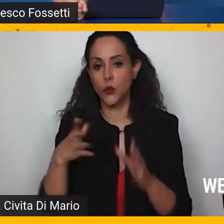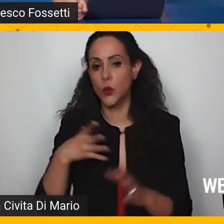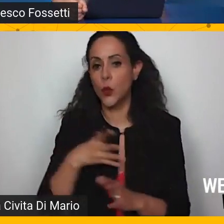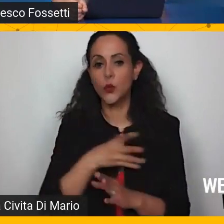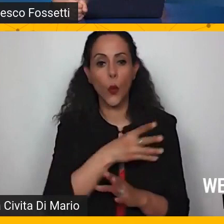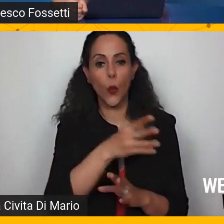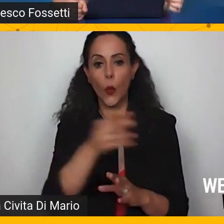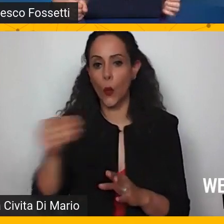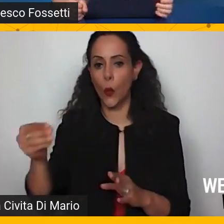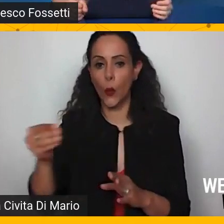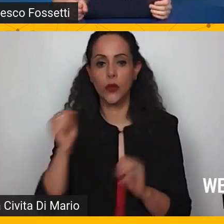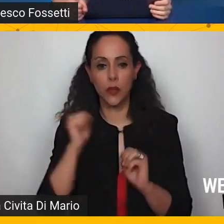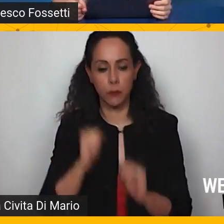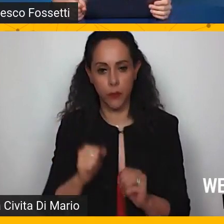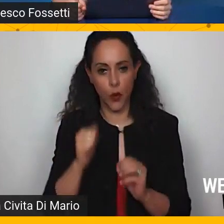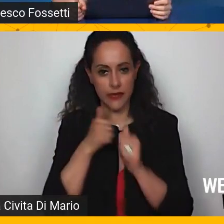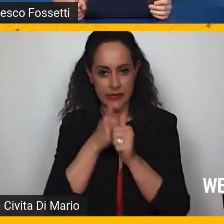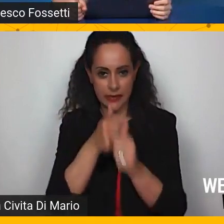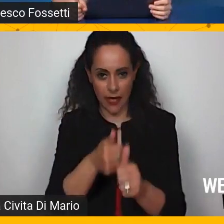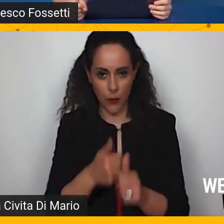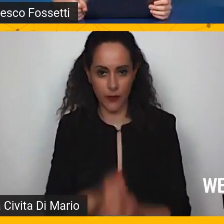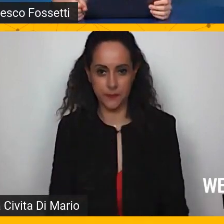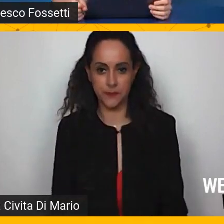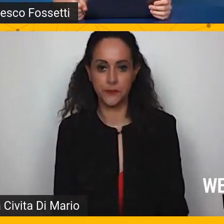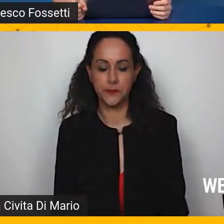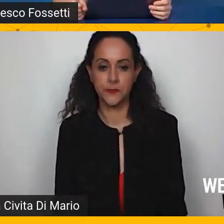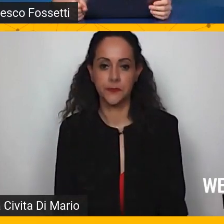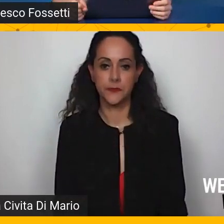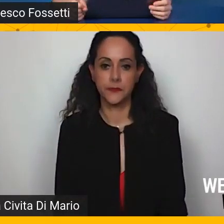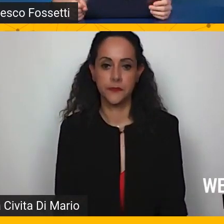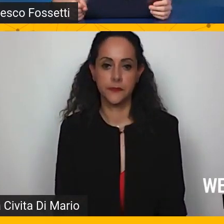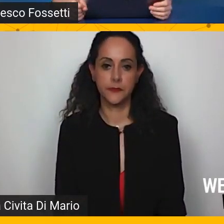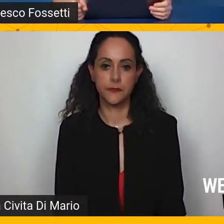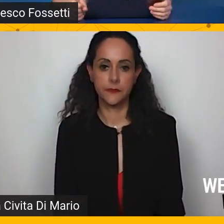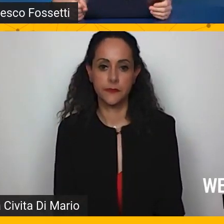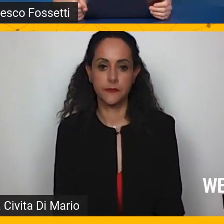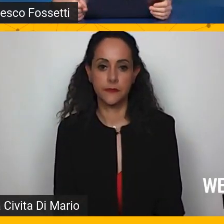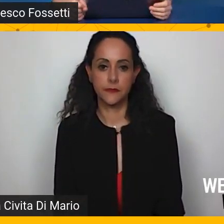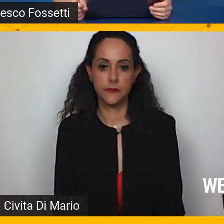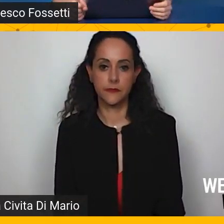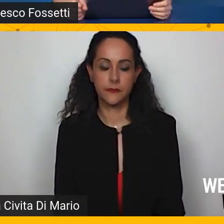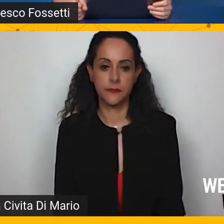l'opportunità a tutti di